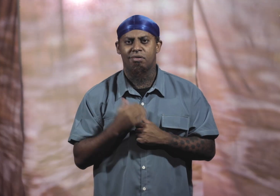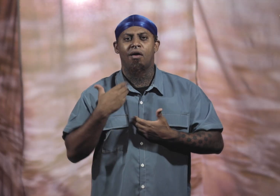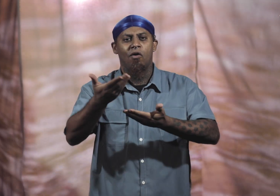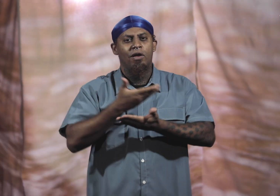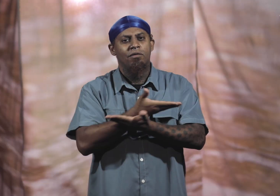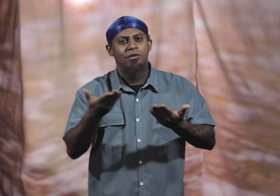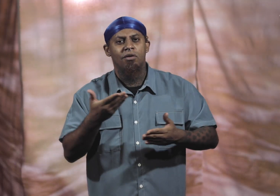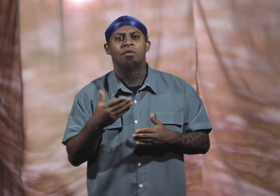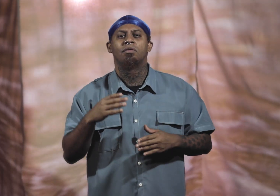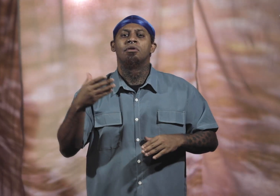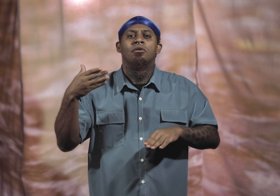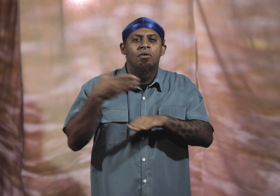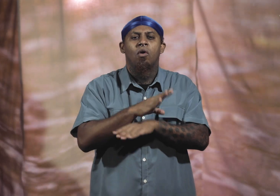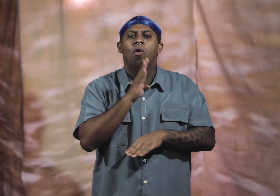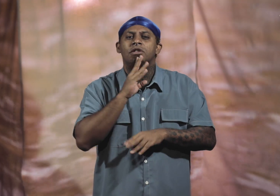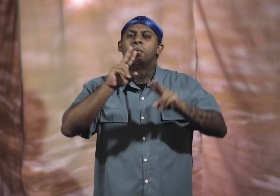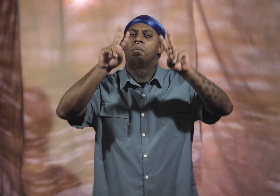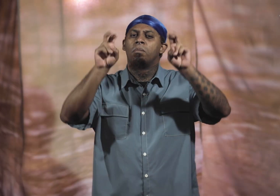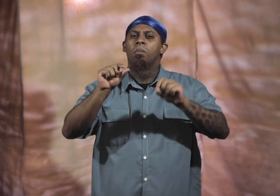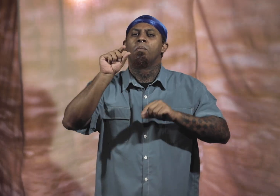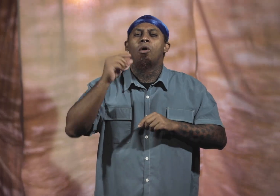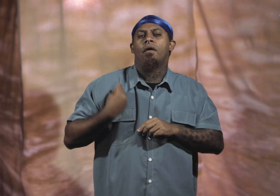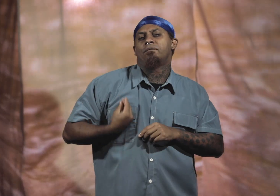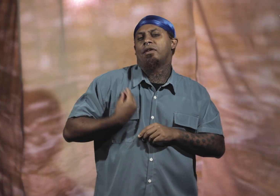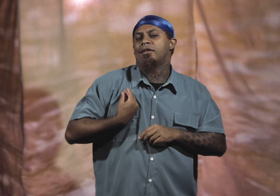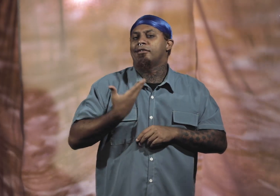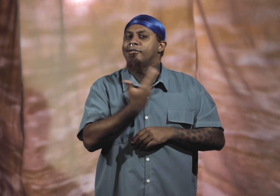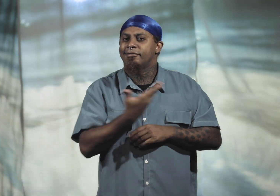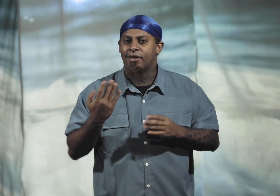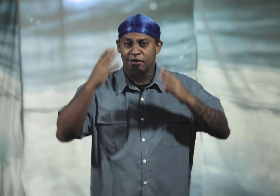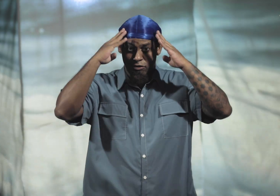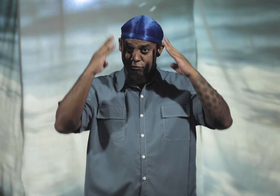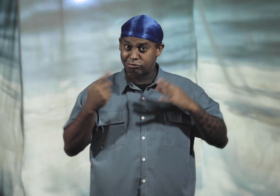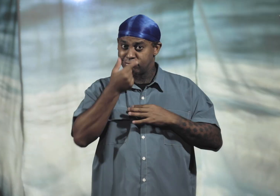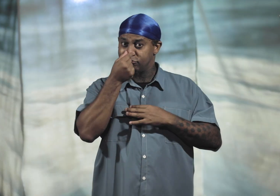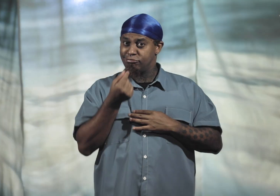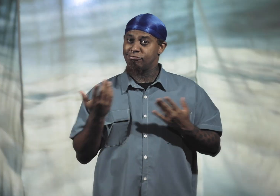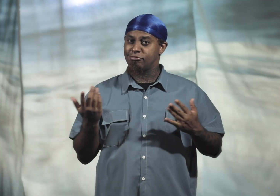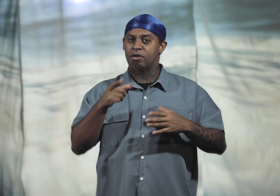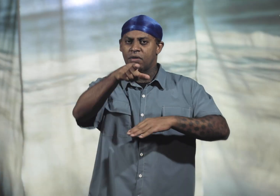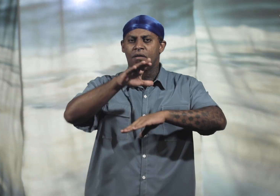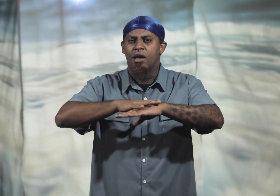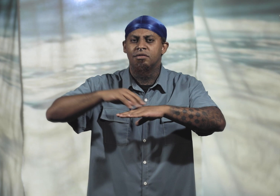Convidamos você a conhecer um pouco da vida e da obra de Maria Bethânia